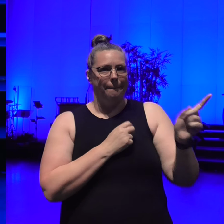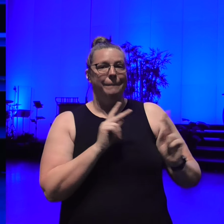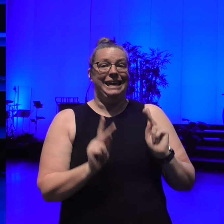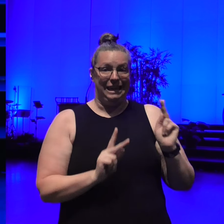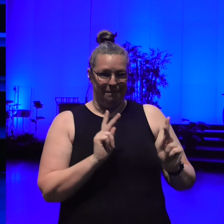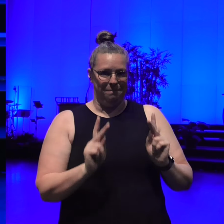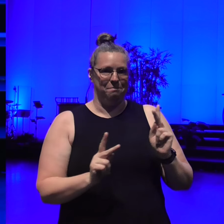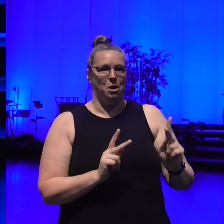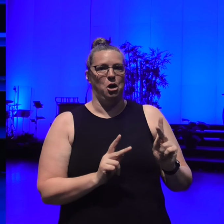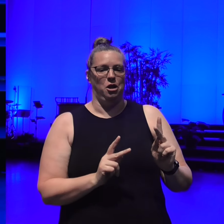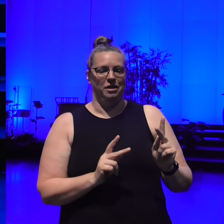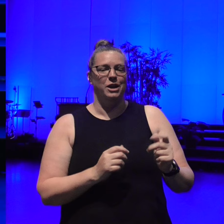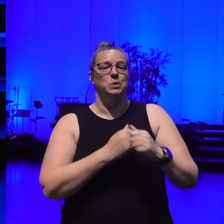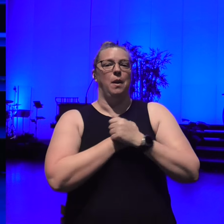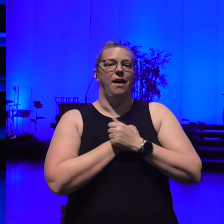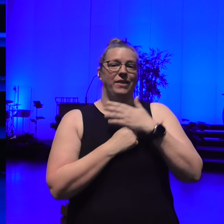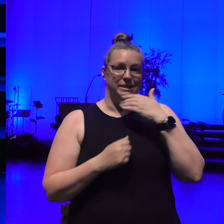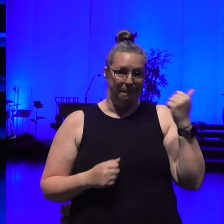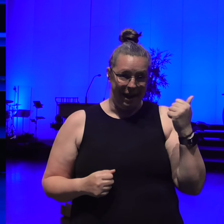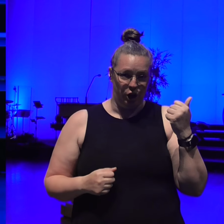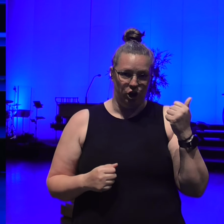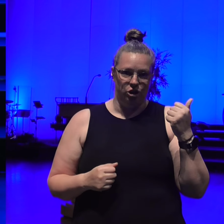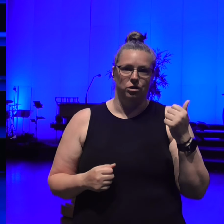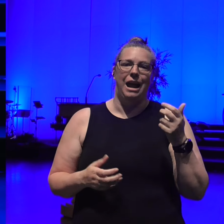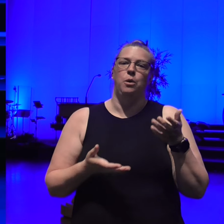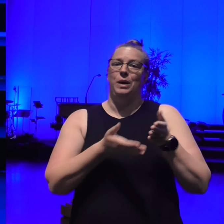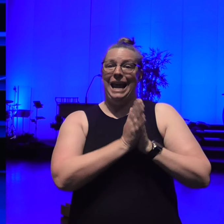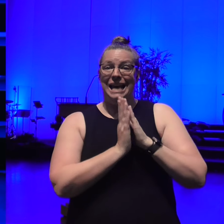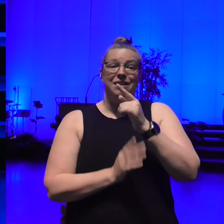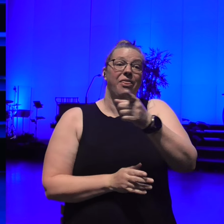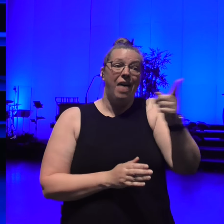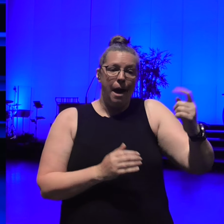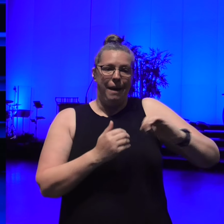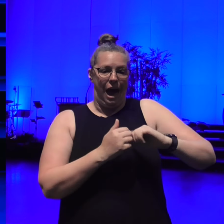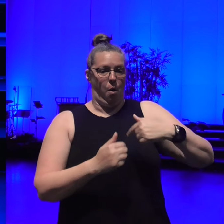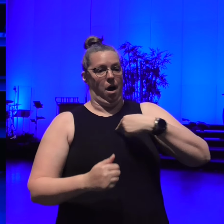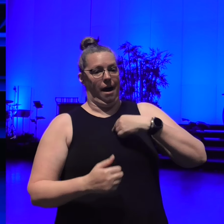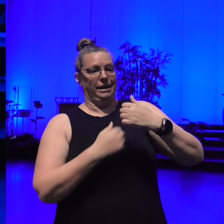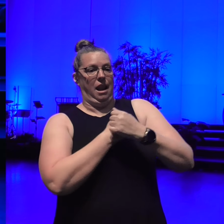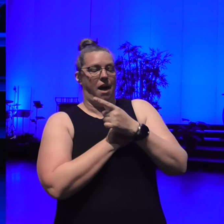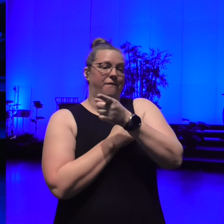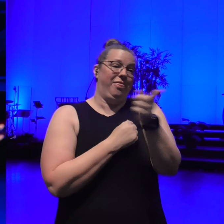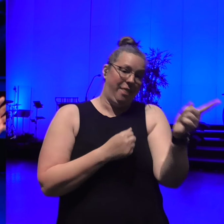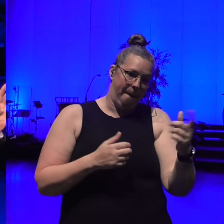preguntar a las personas que más amamos cómo podemos amarlas mejor? Así es como salimos del